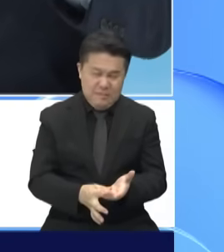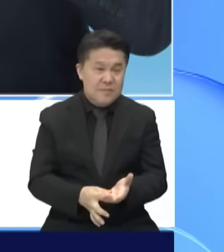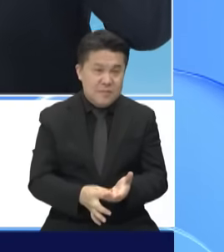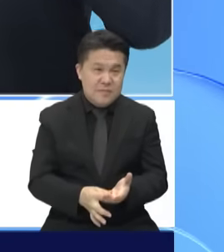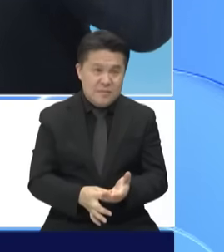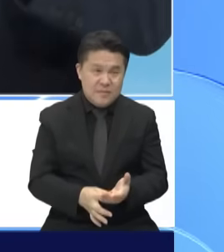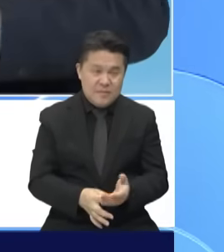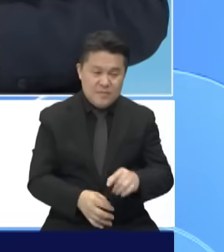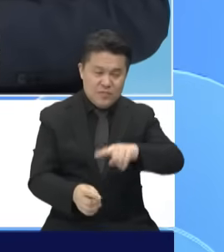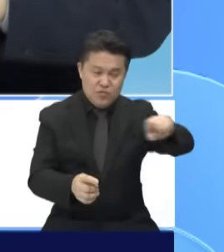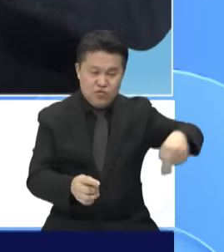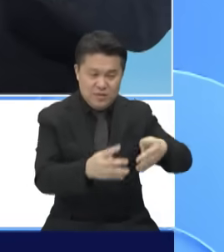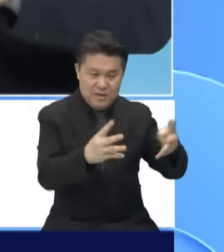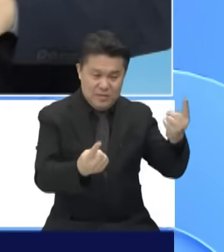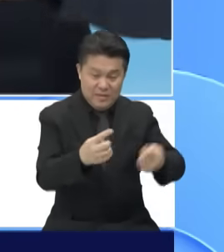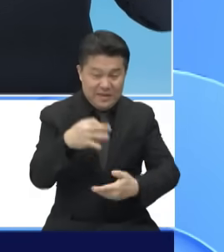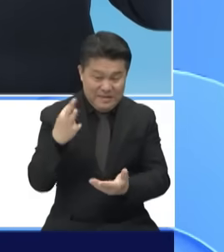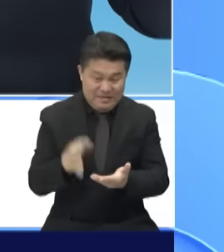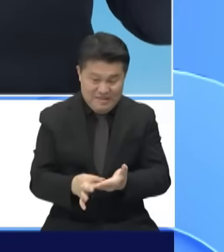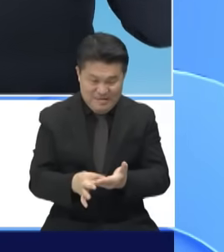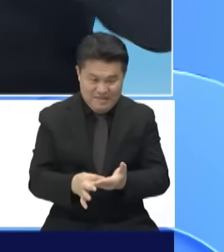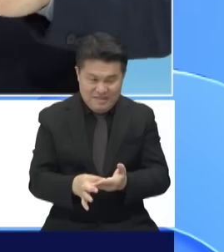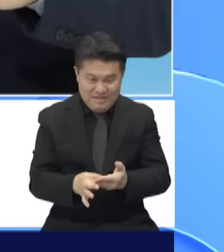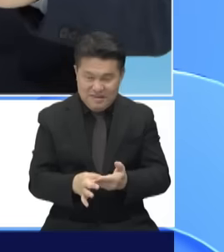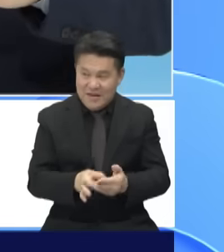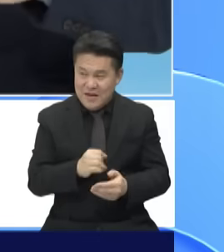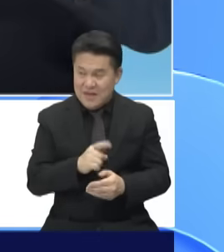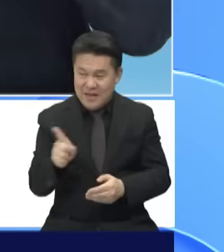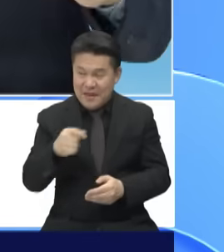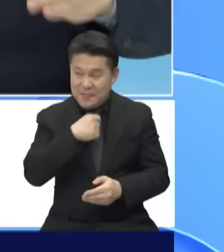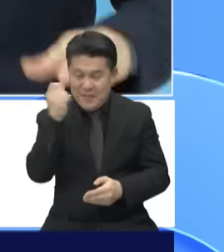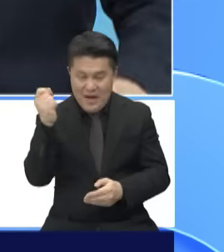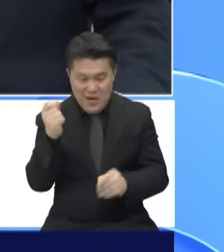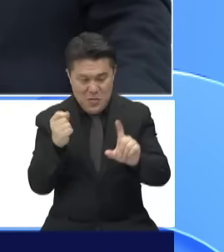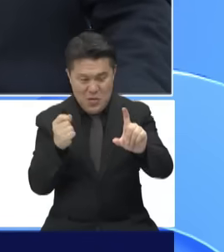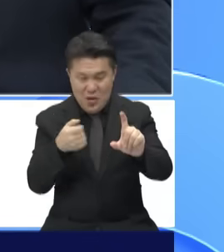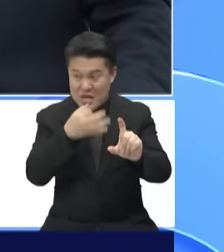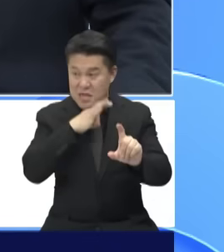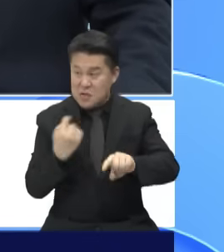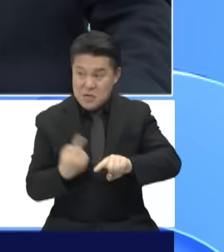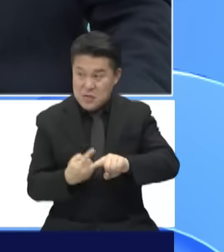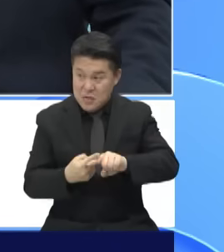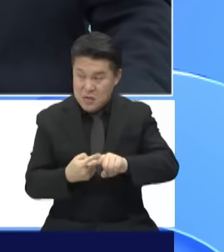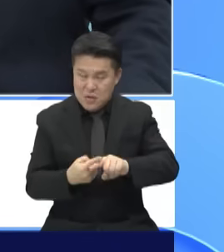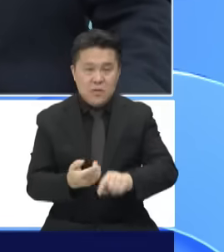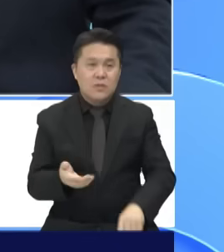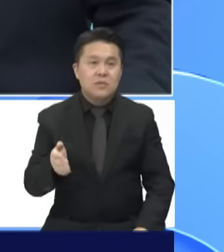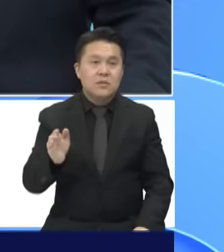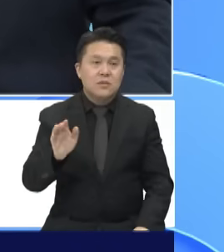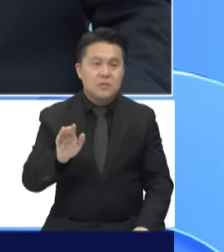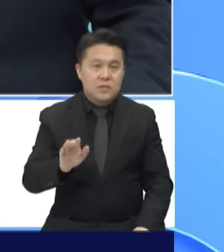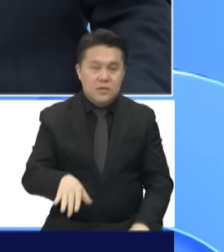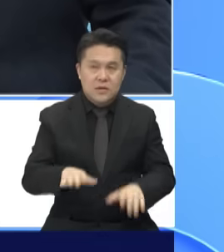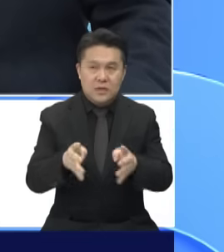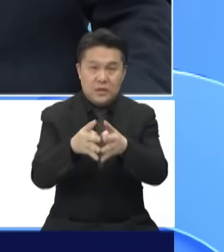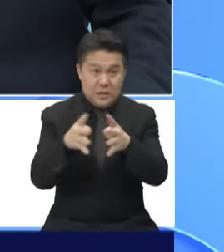그게 당첨이 되면 그 자리에서 시세 대비 싸게 당첨이 된 이런 효과일 텐데요. 그러나 지금의 아파트들 분양가를 보면